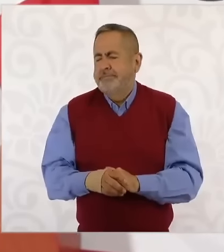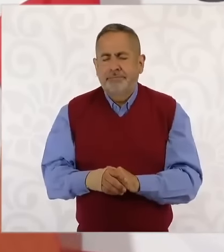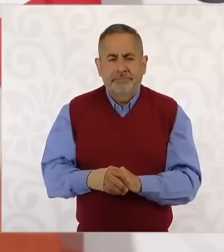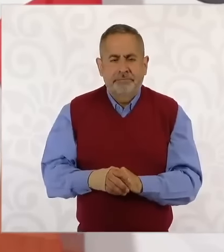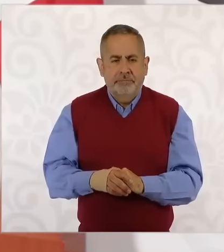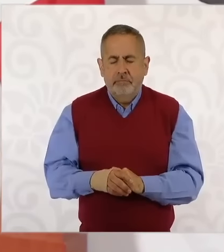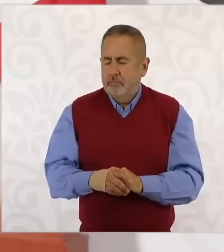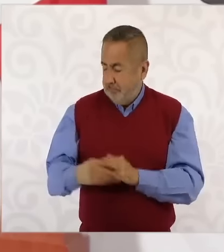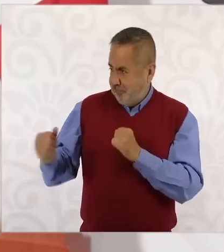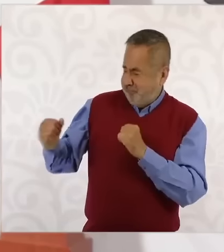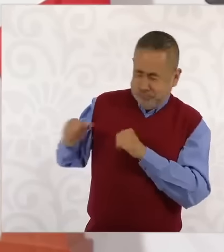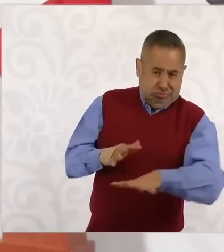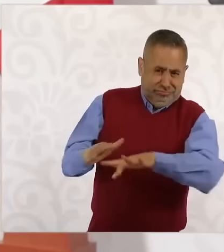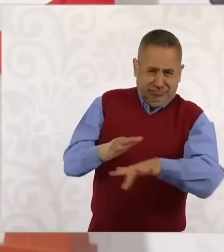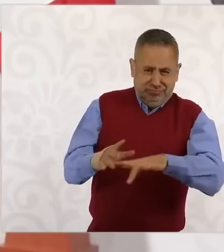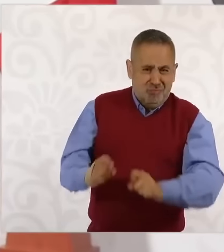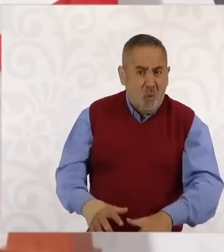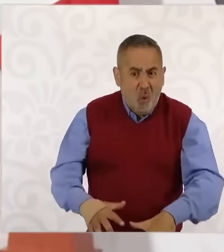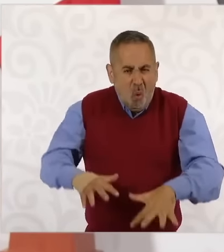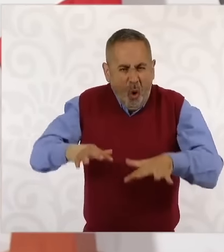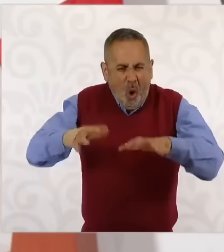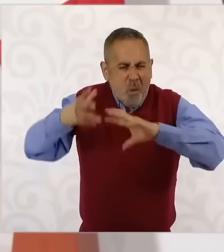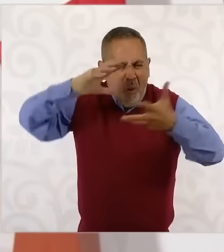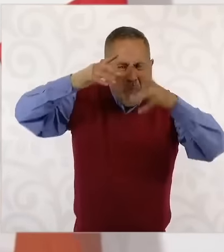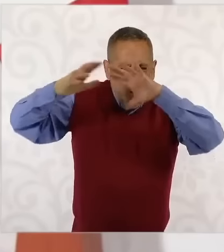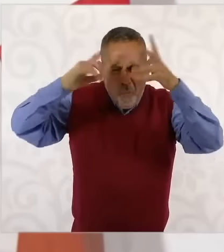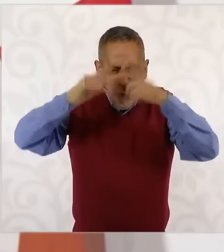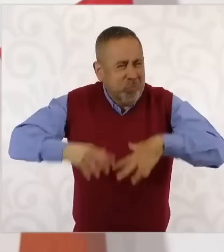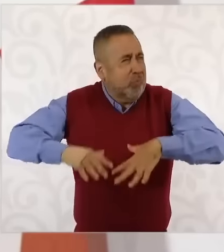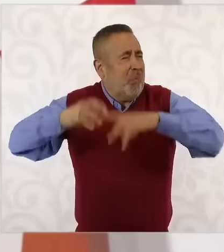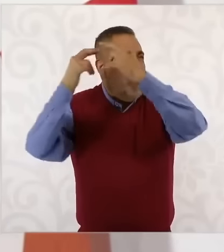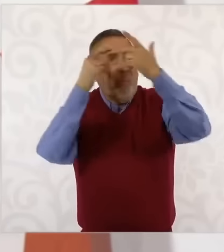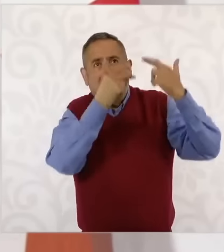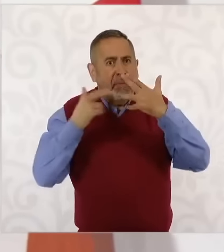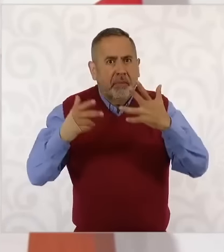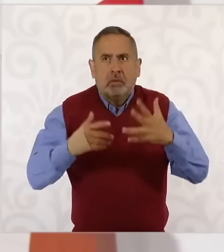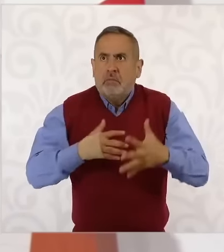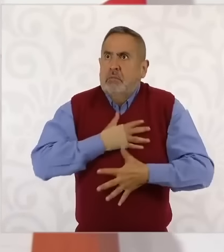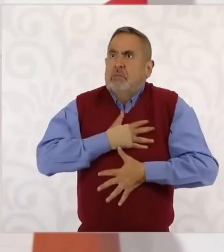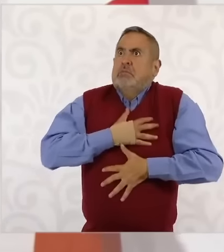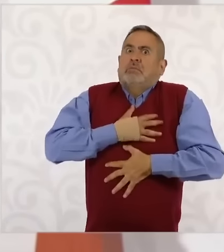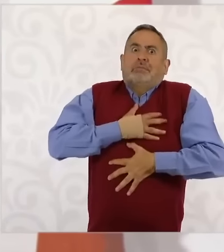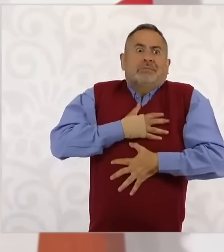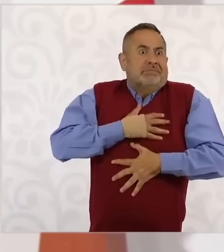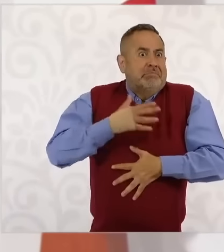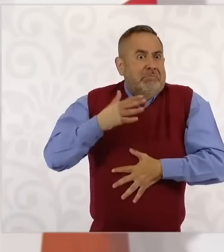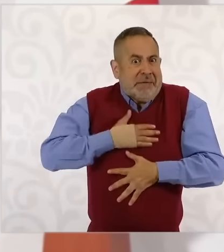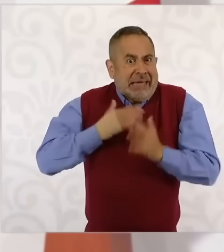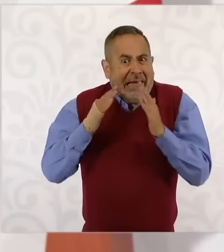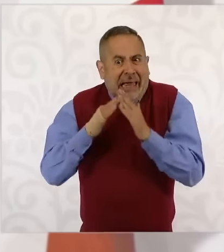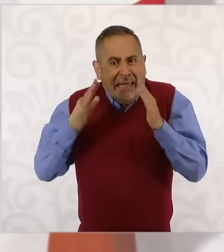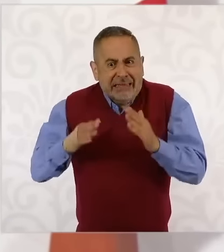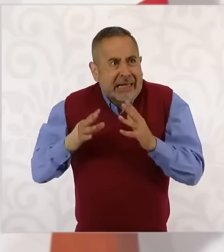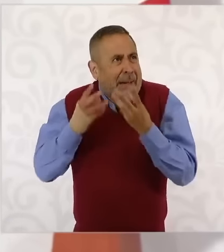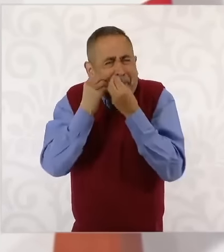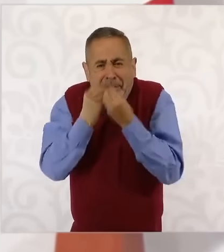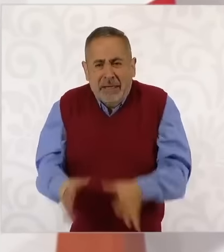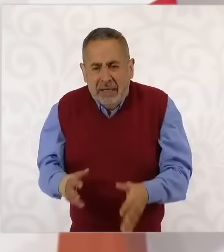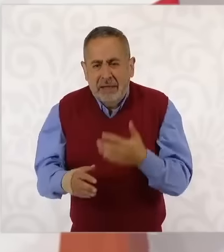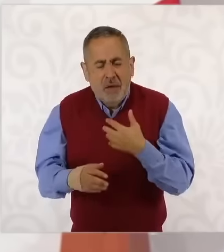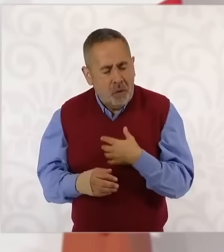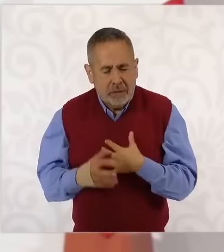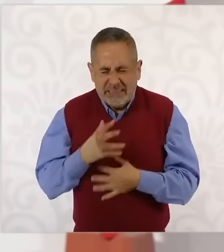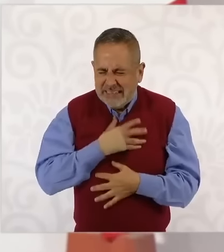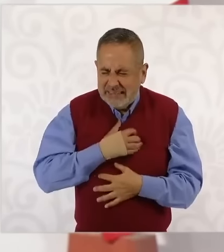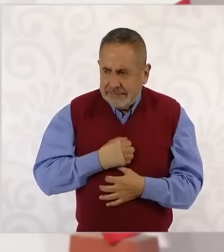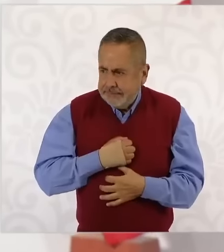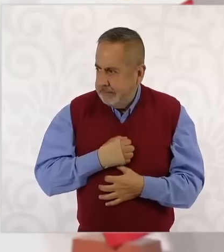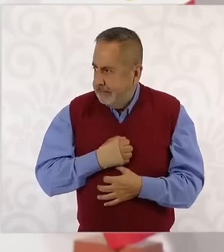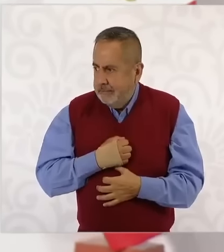el lodo hasta arriba, pues te entra una sensación de de desolación, ¿no? Y ahora, ¿qué voy a hacer?